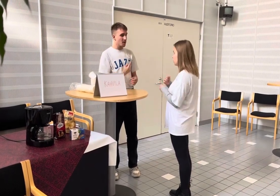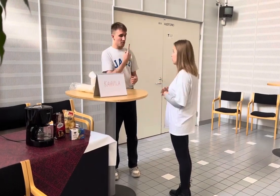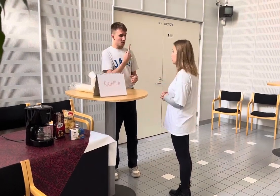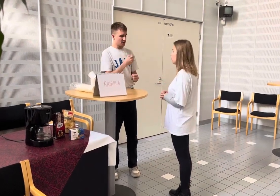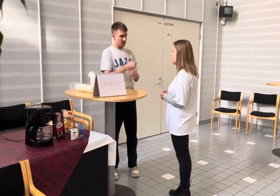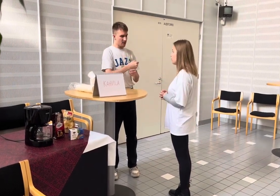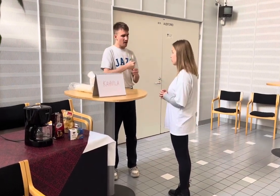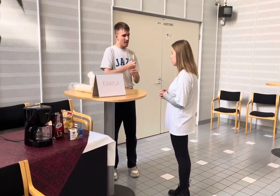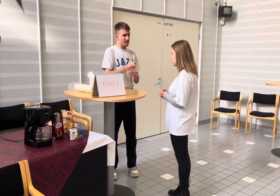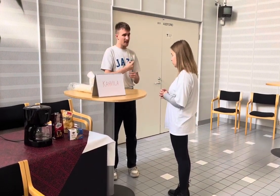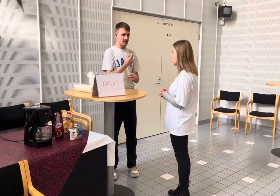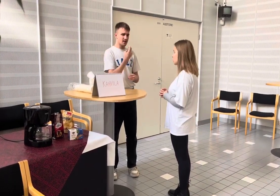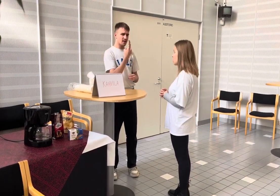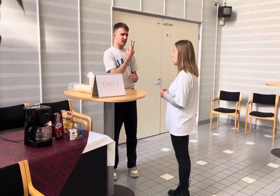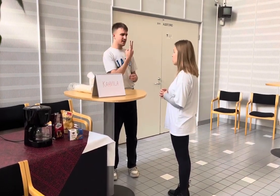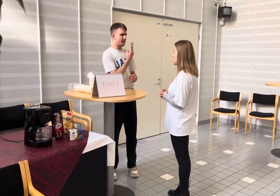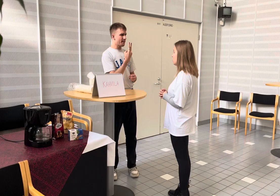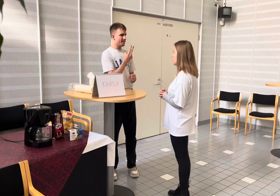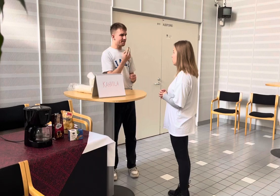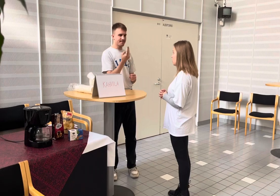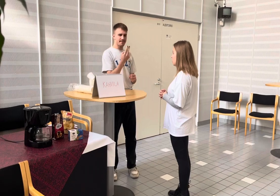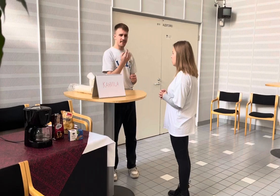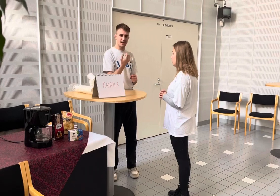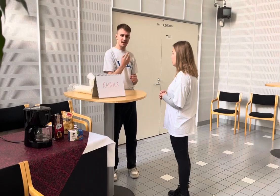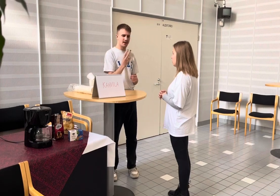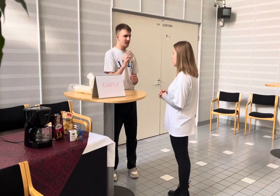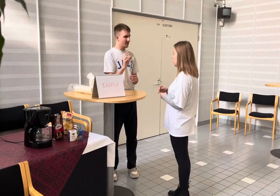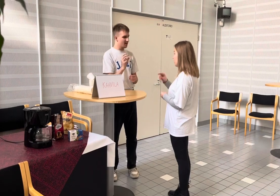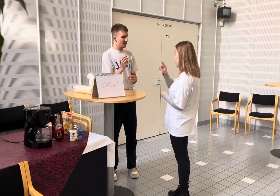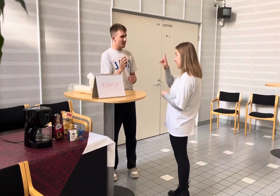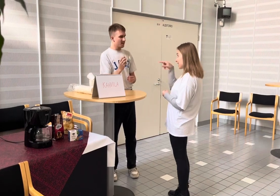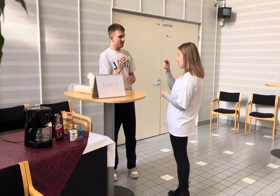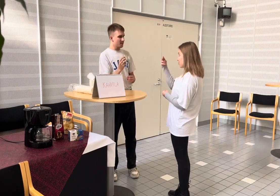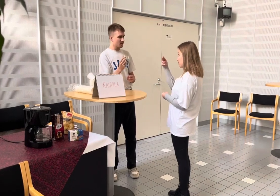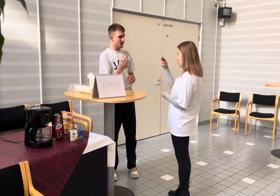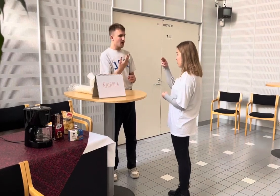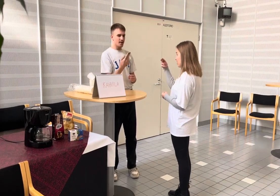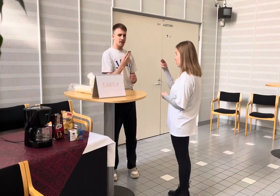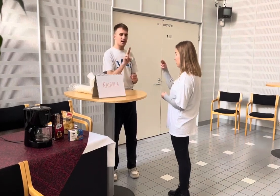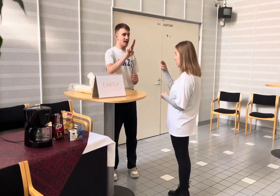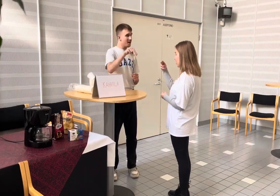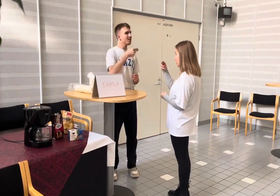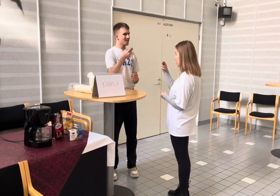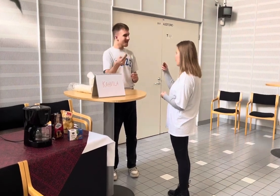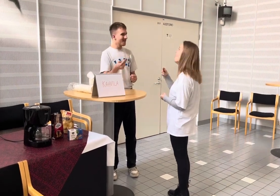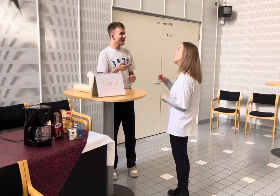Yksi kahvi on kaksi... (etsii viittomaa) Euroa (näyttää viittoman) -Joo, euroa.